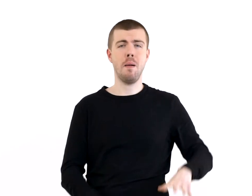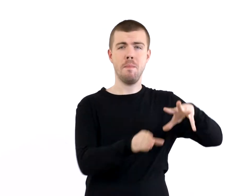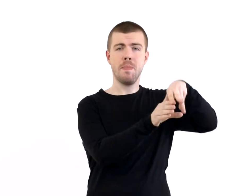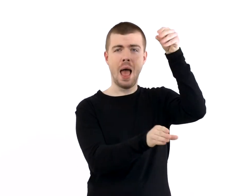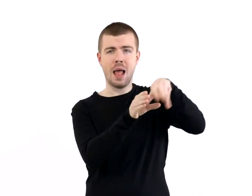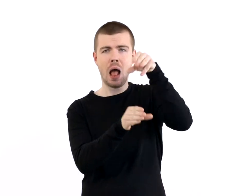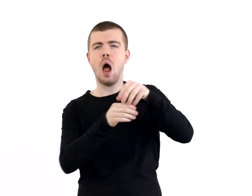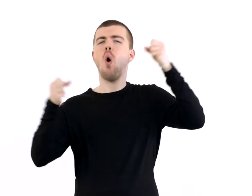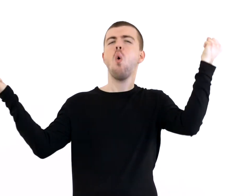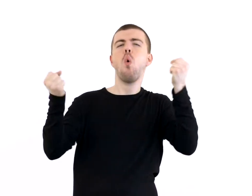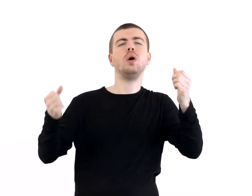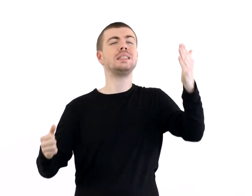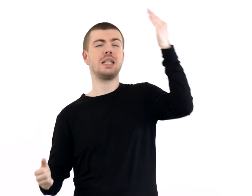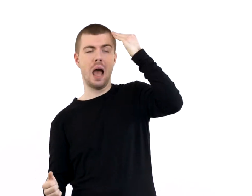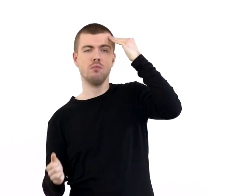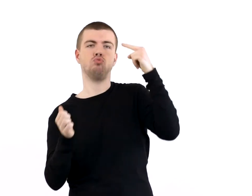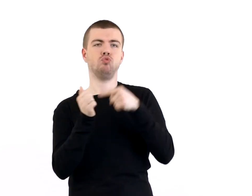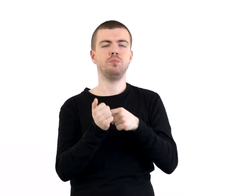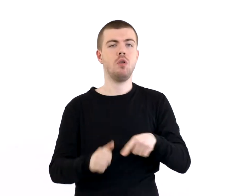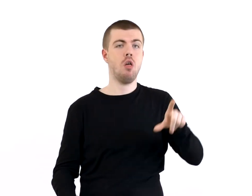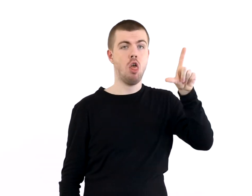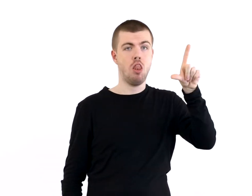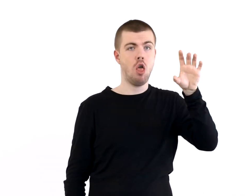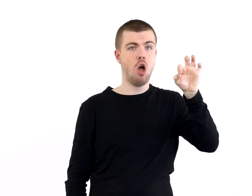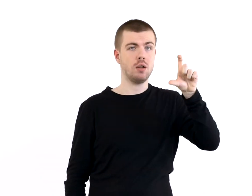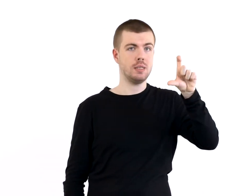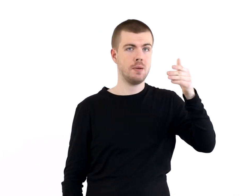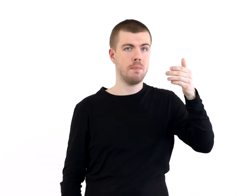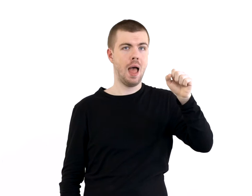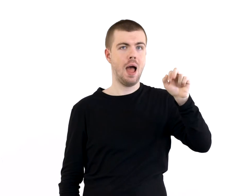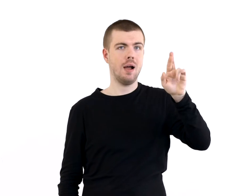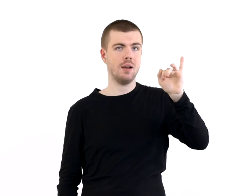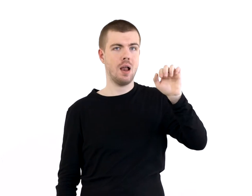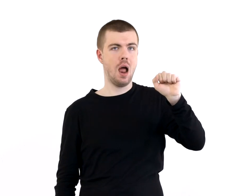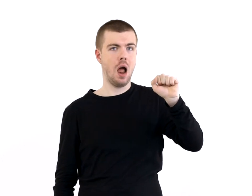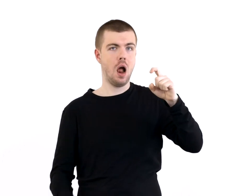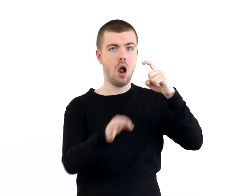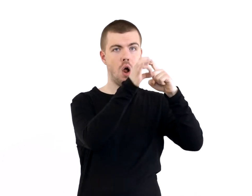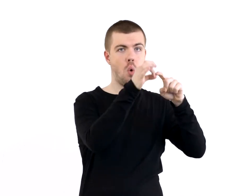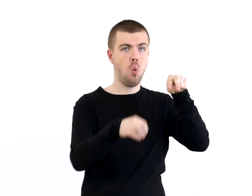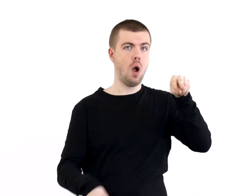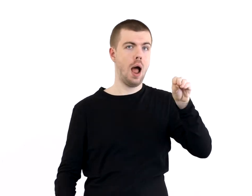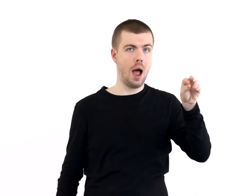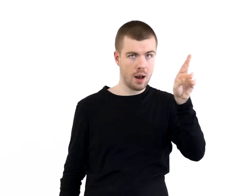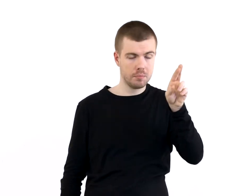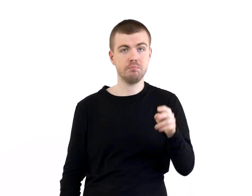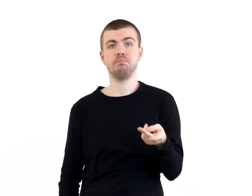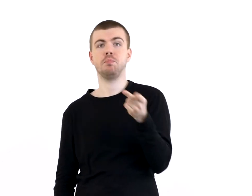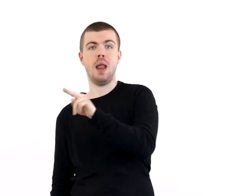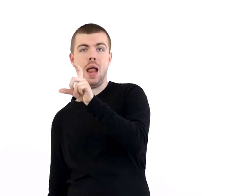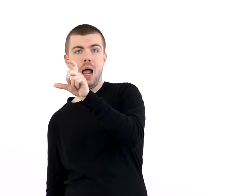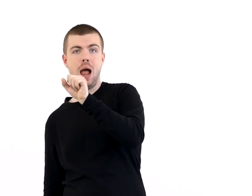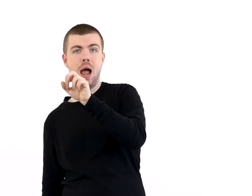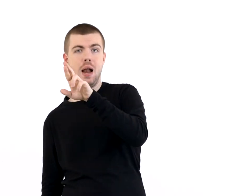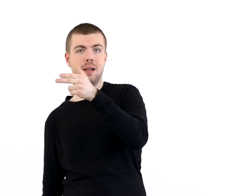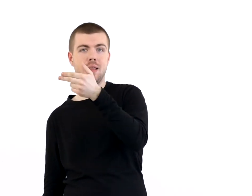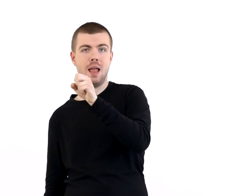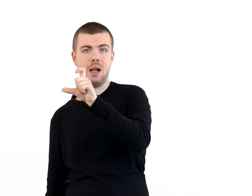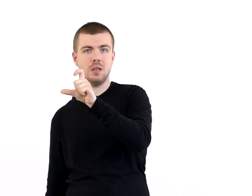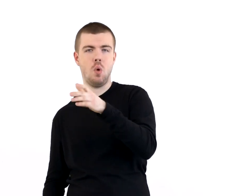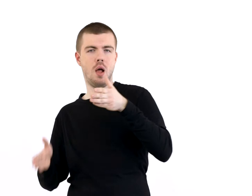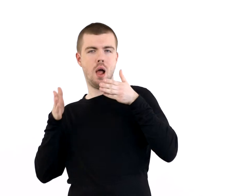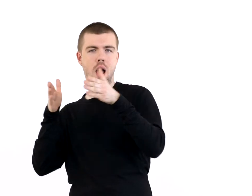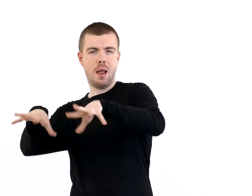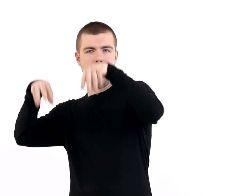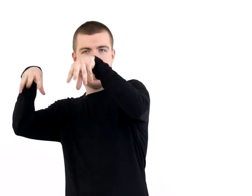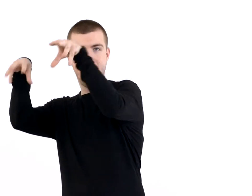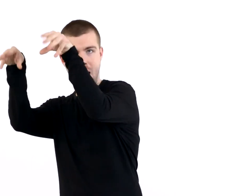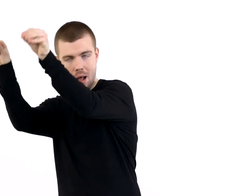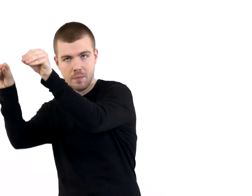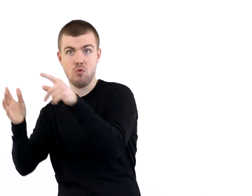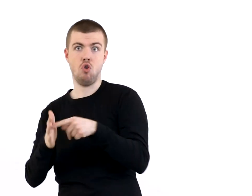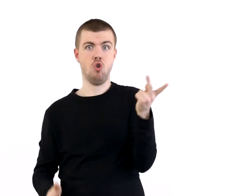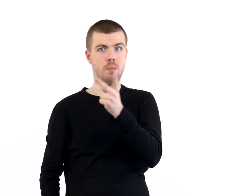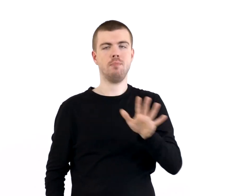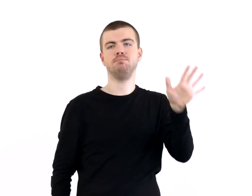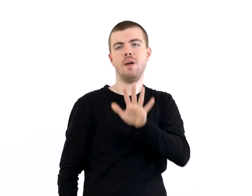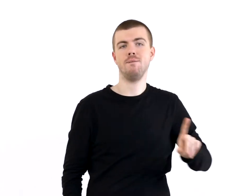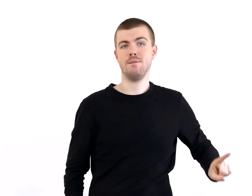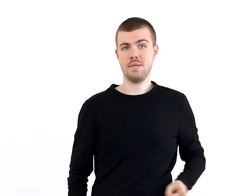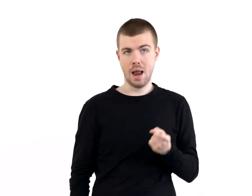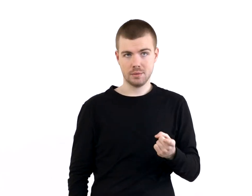Najbardziej znane są menhiry w Locmariaquer i Carnac (aleja menhirów) we Francji.